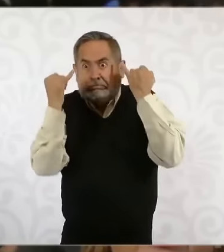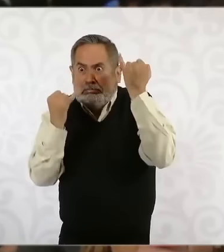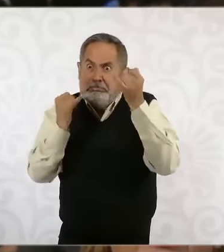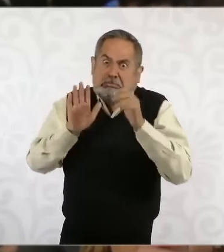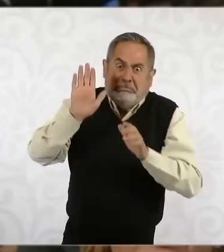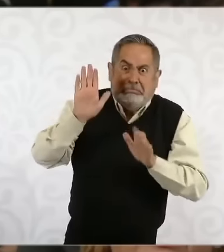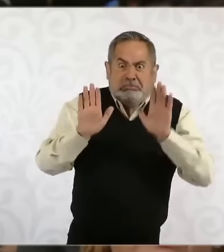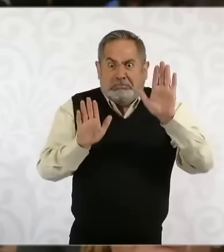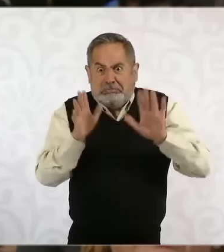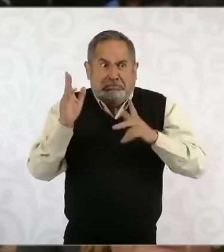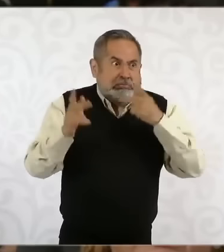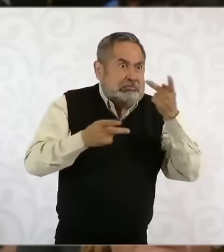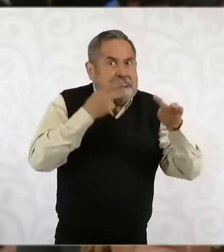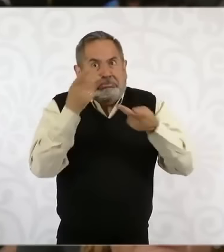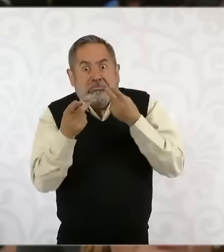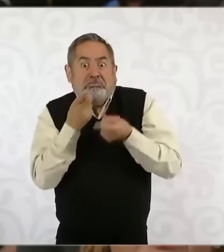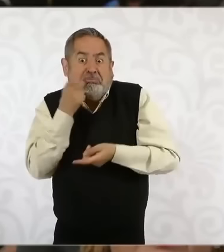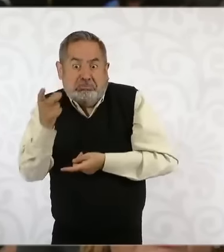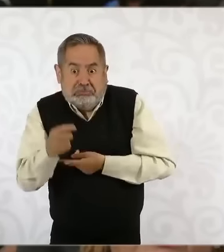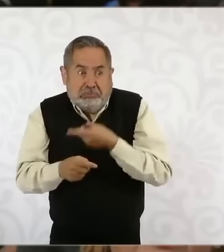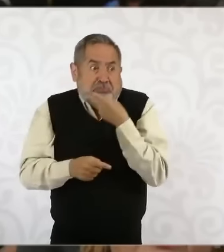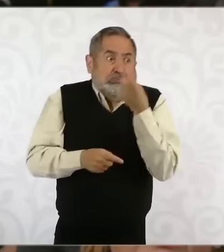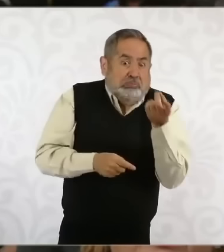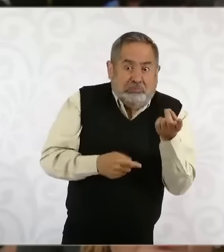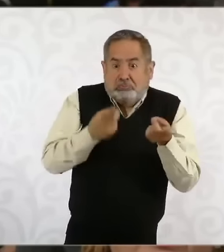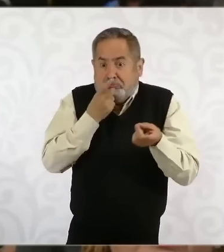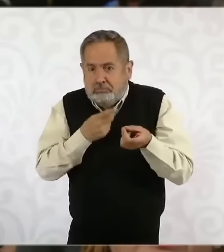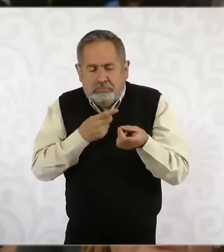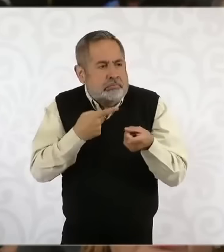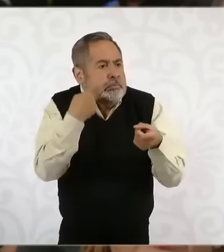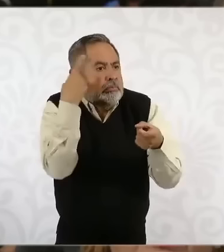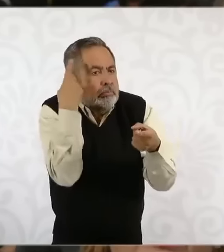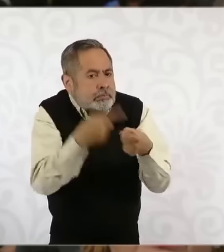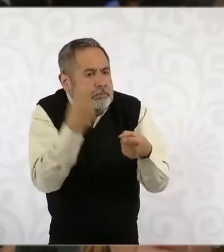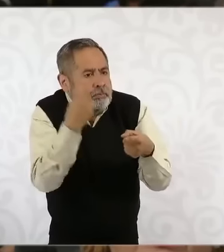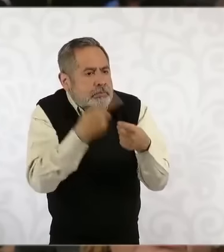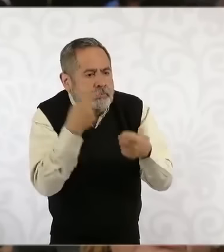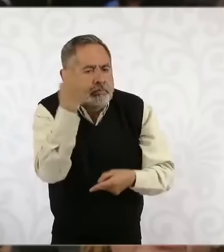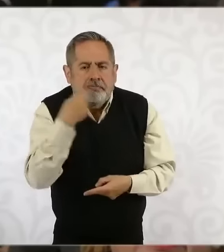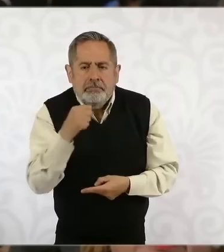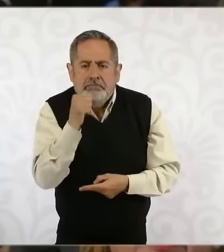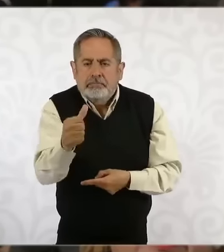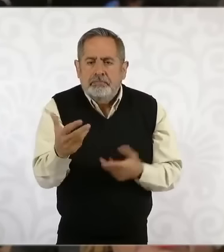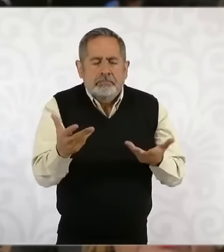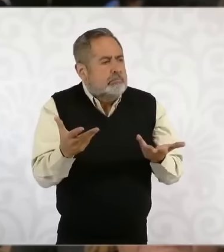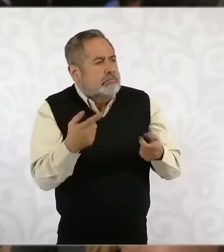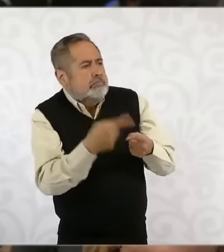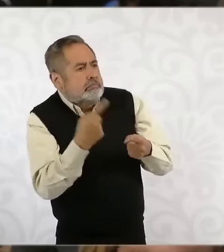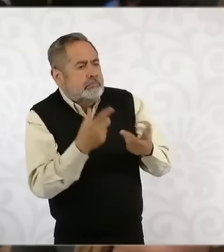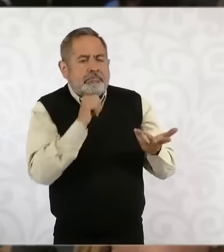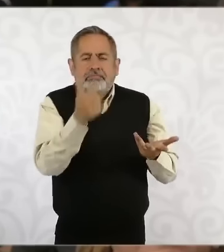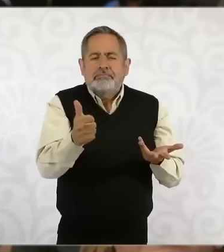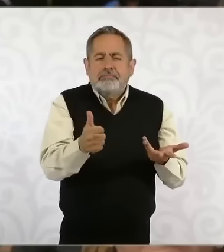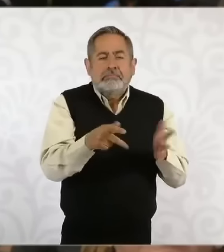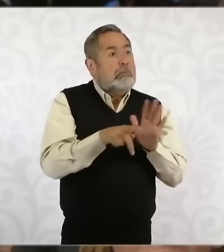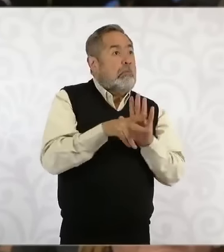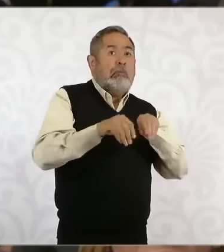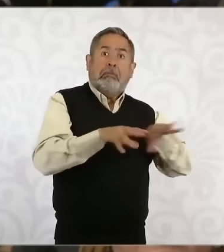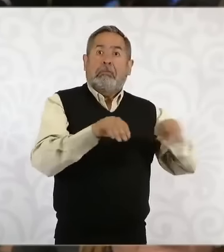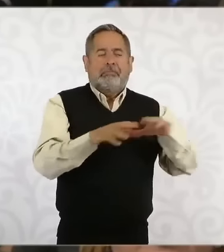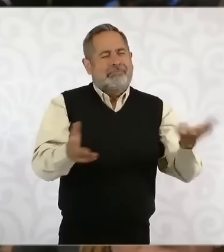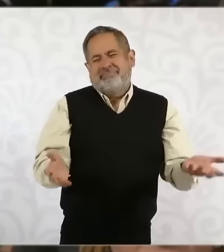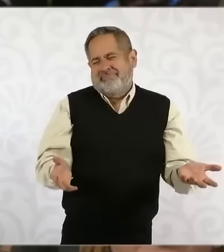y de creer los dichos del amigo que no es identificado. Y ayer El Universal publica esta